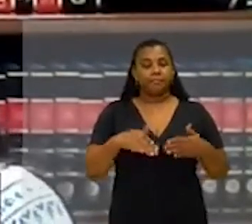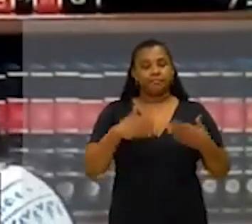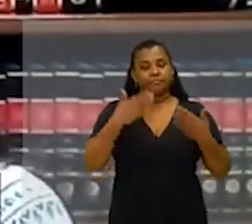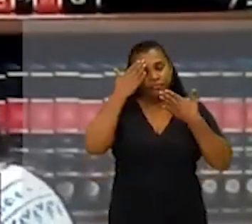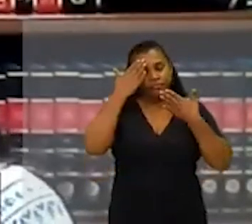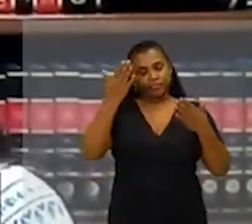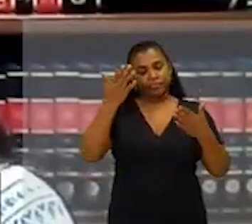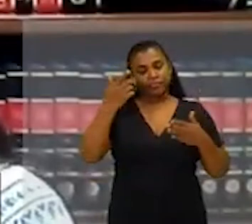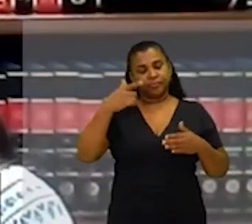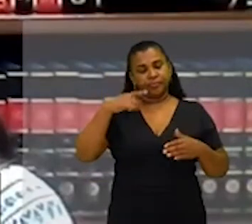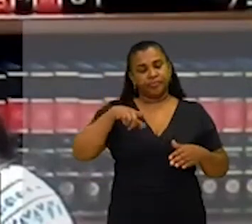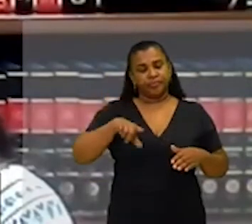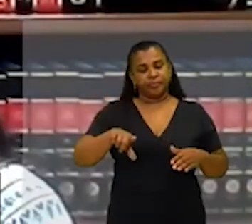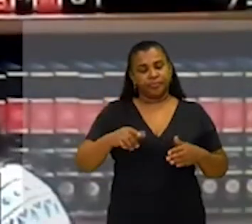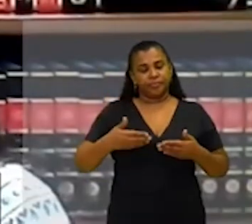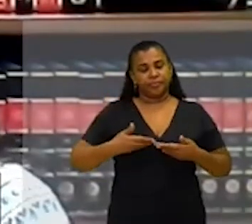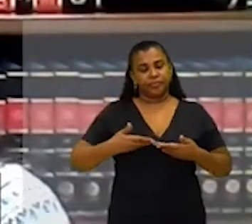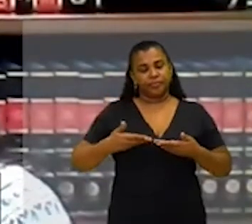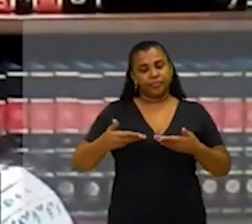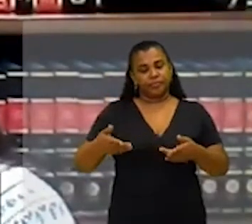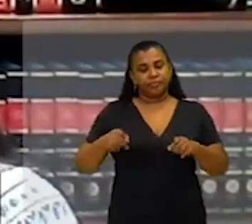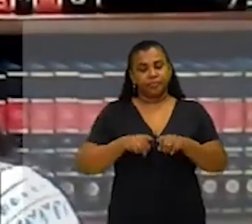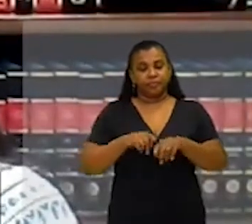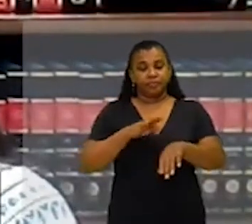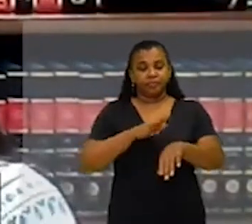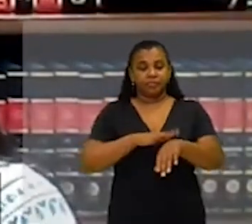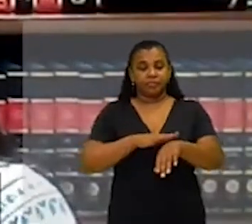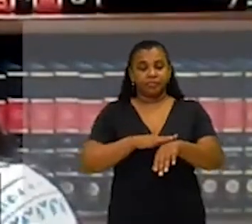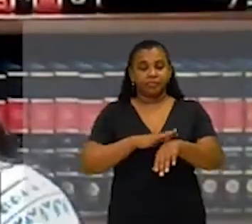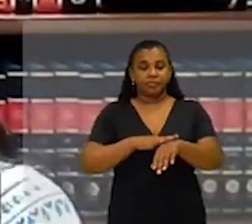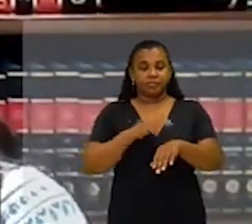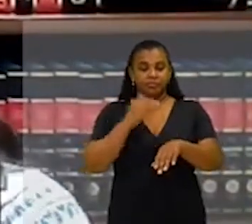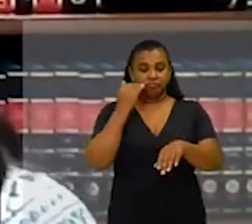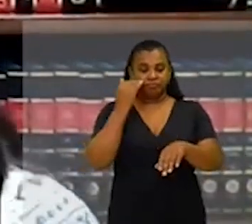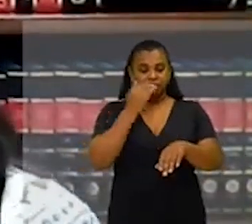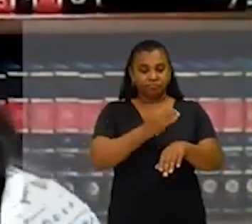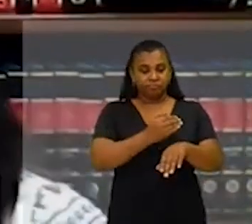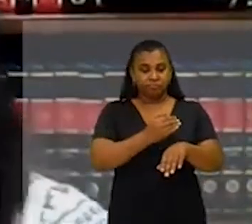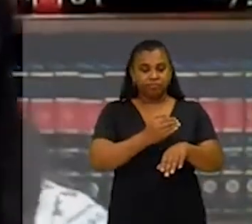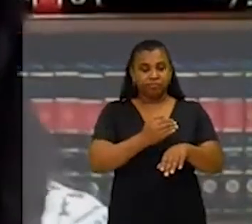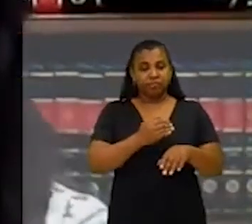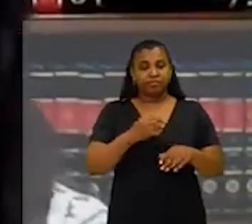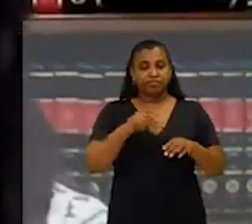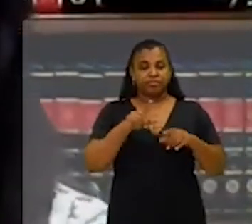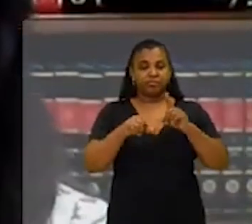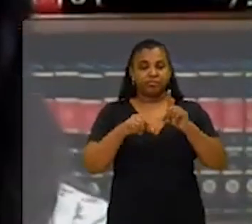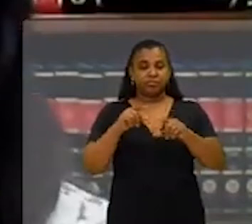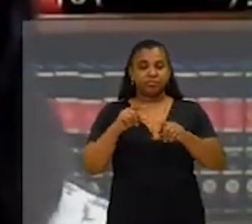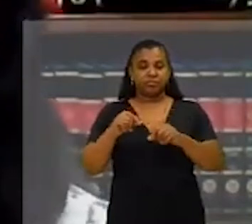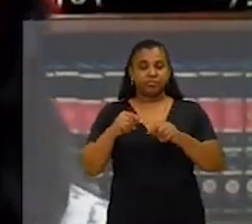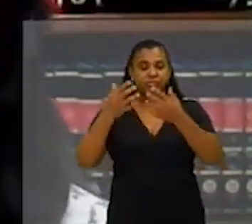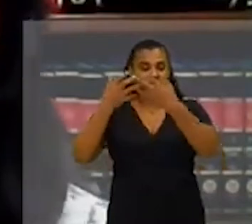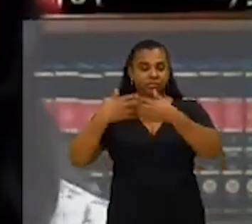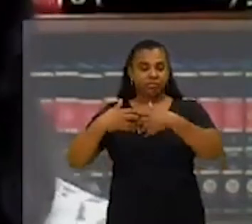uma vez ao convite e ao tempo cuidado eu estava aqui outros reflexões elas estão mais detalhados